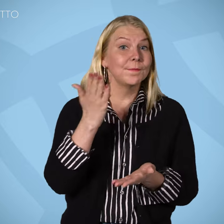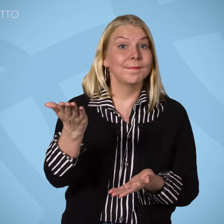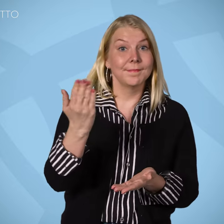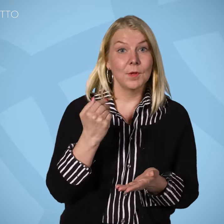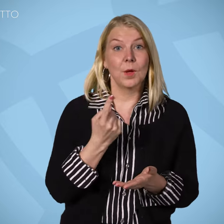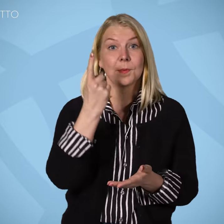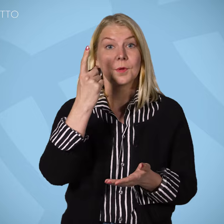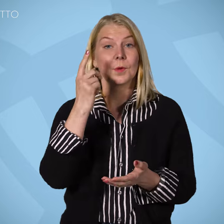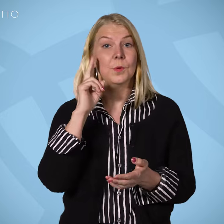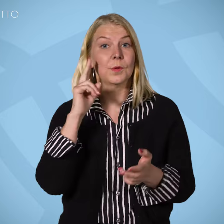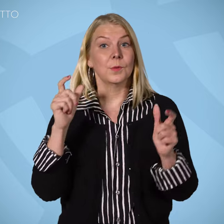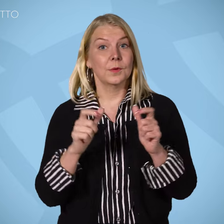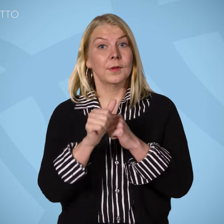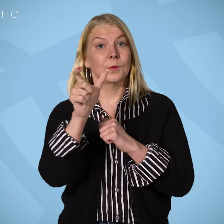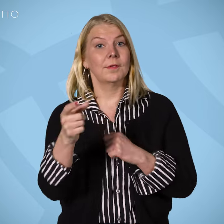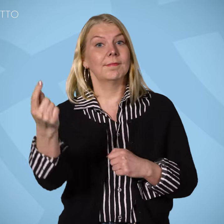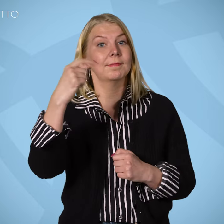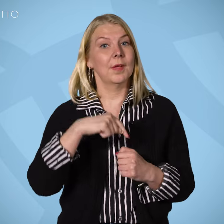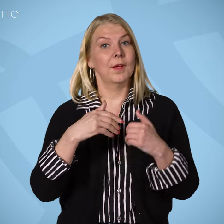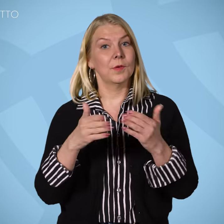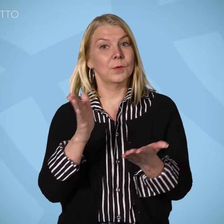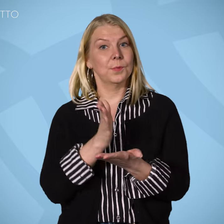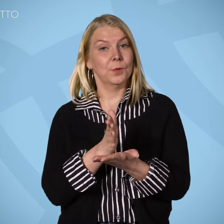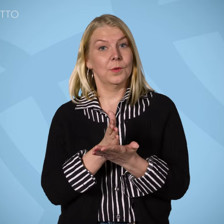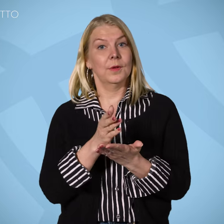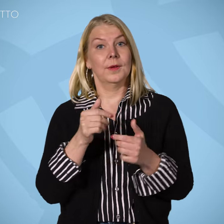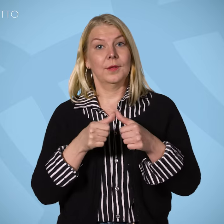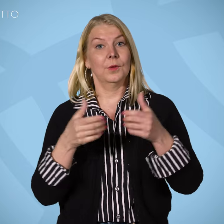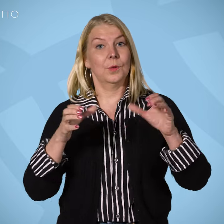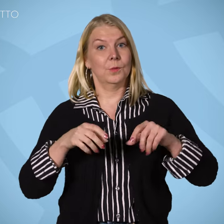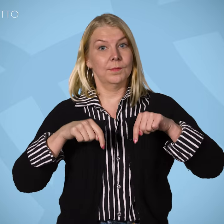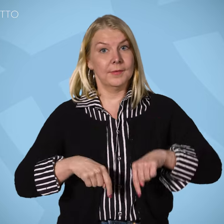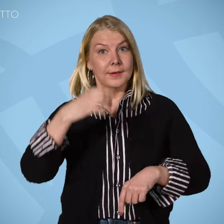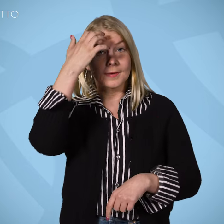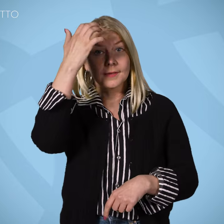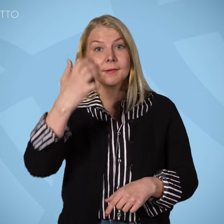Samalla päätettiin pyytää Kuopion Kuurojenyhdistyksen edustajaa pitämään avauspuhe liittokokouksessa.